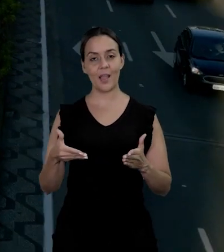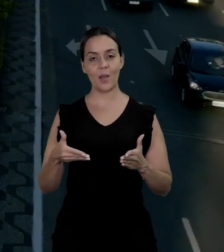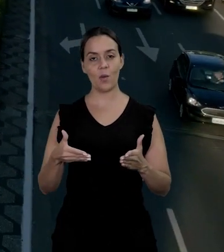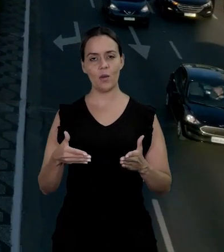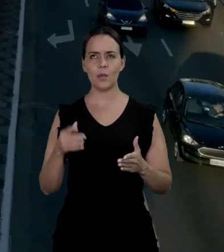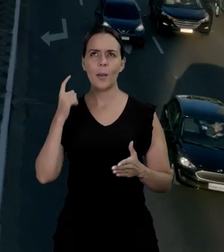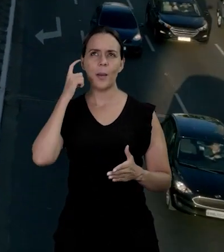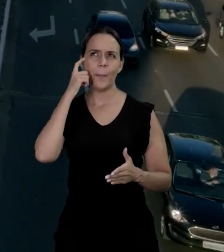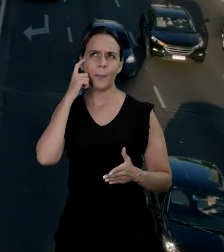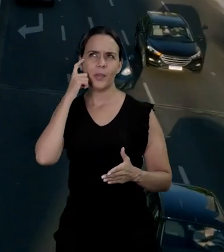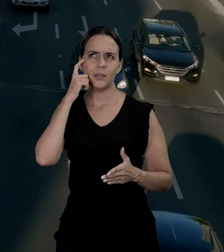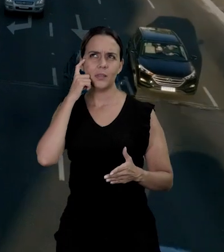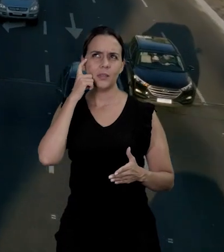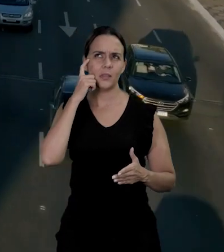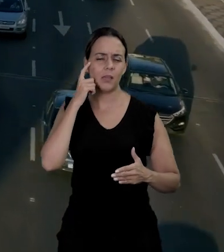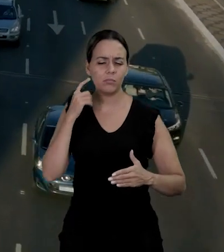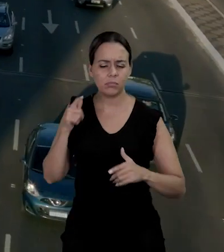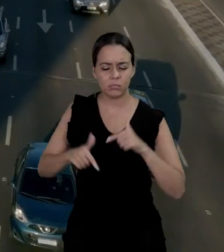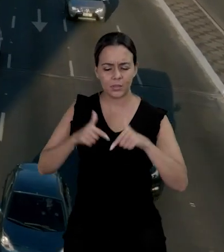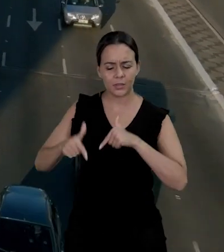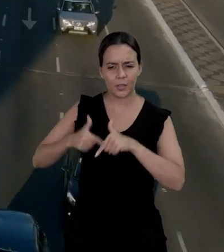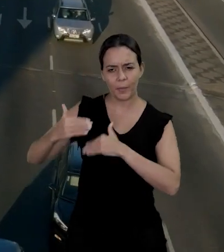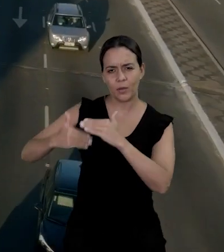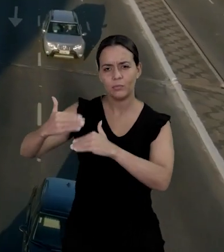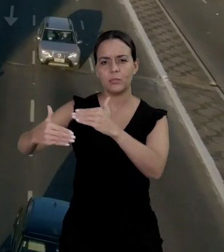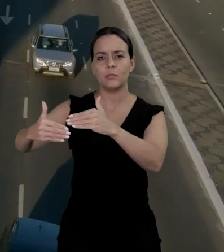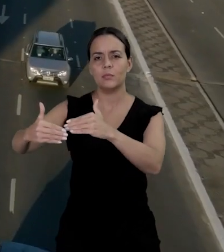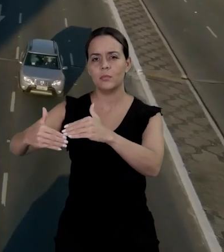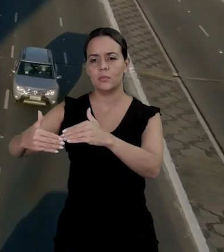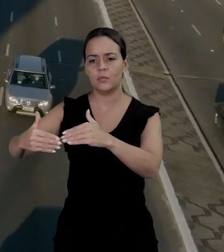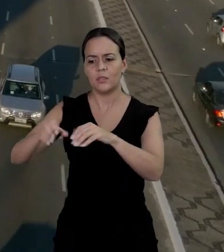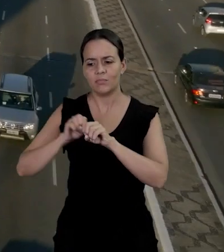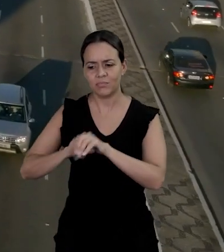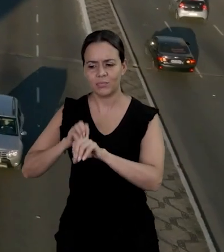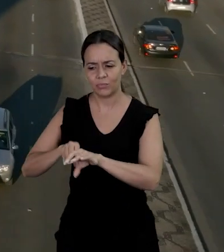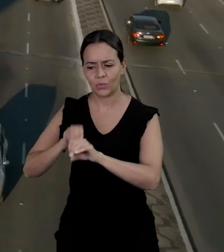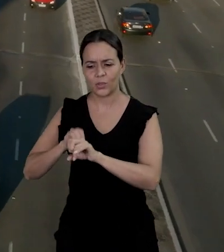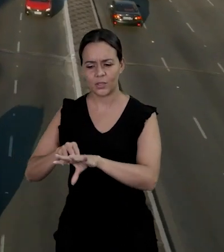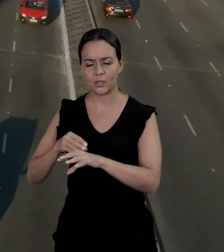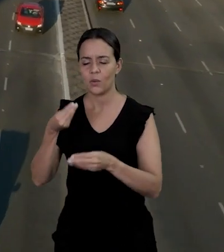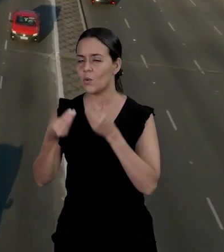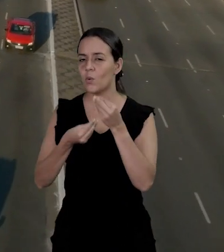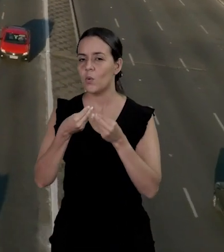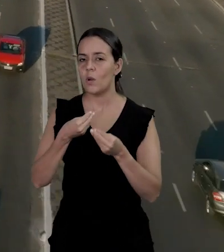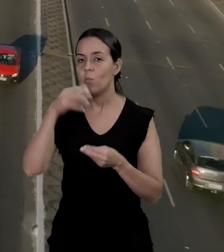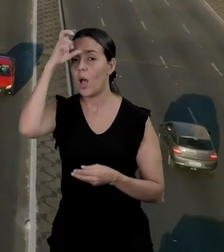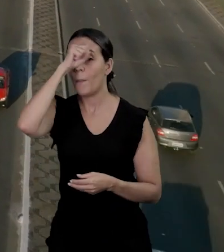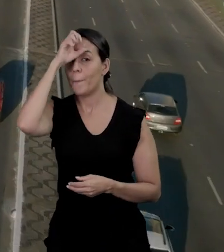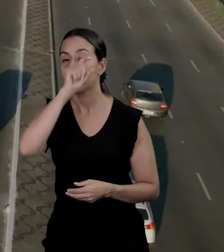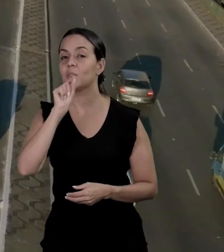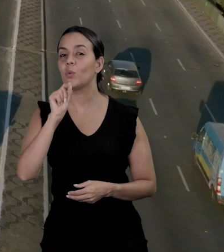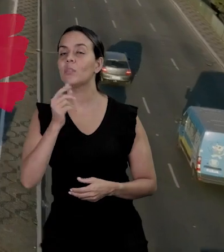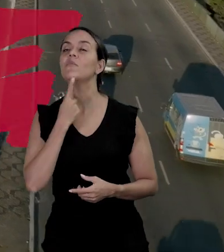em carreira, educação, aquilo que você imagina ser, vai afetar o que você escolhe se educar aqui.